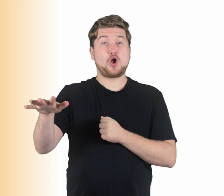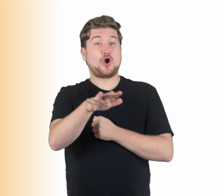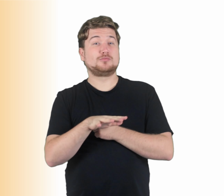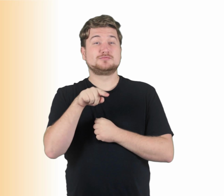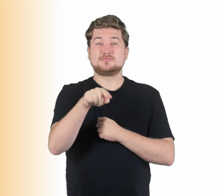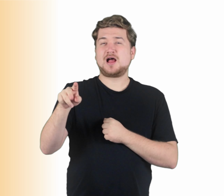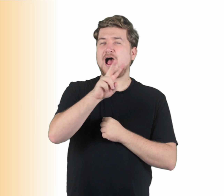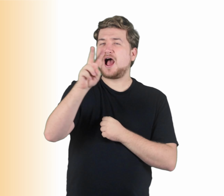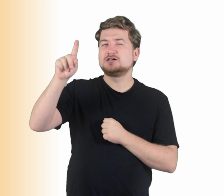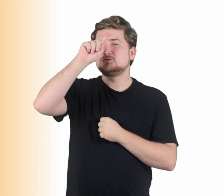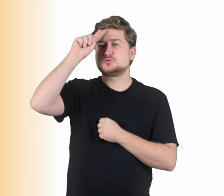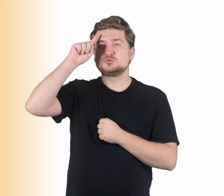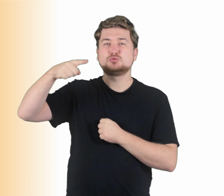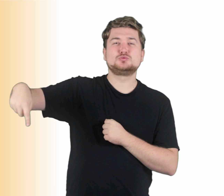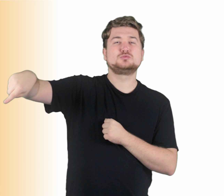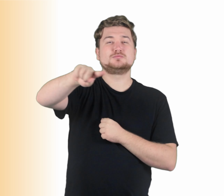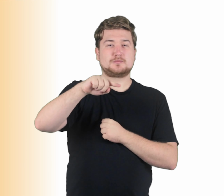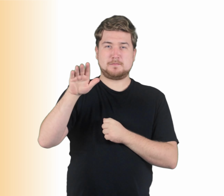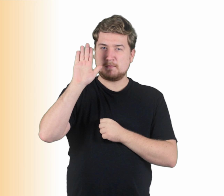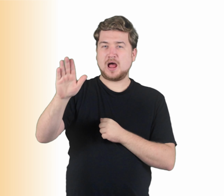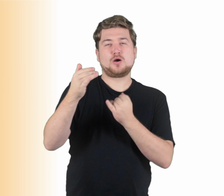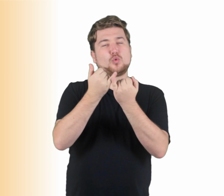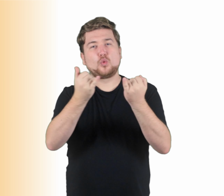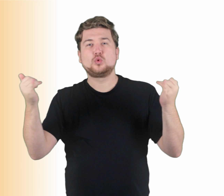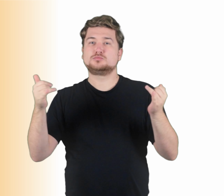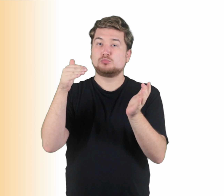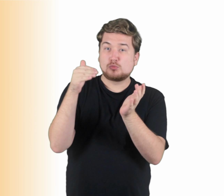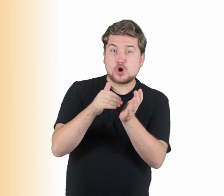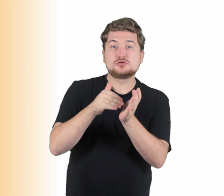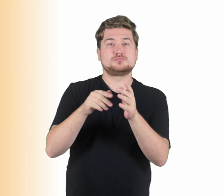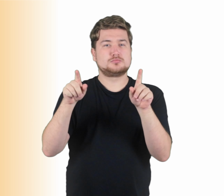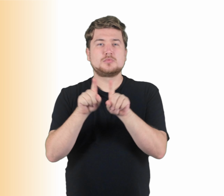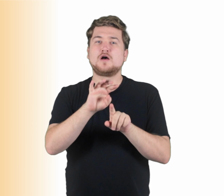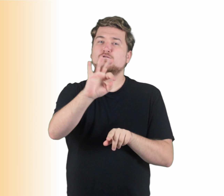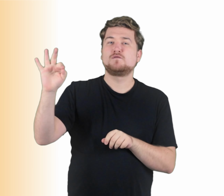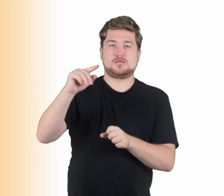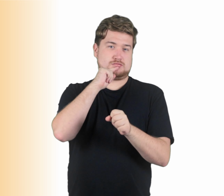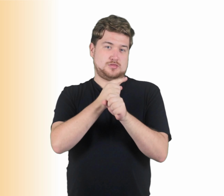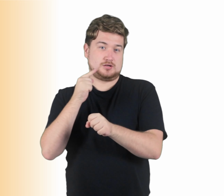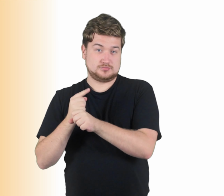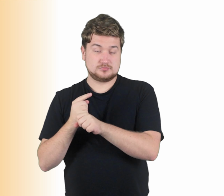Każdy człowiek może w tym obszarze mieć inne potrzeby i podejmować własne decyzje.